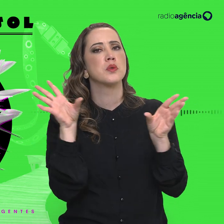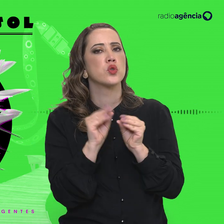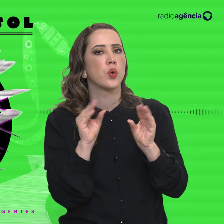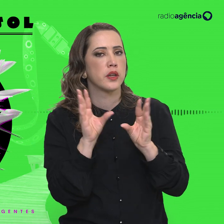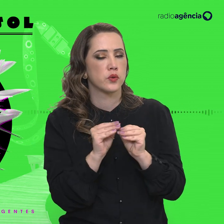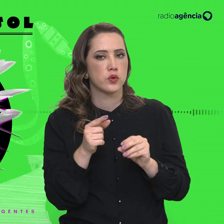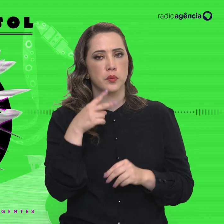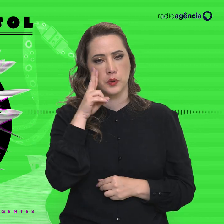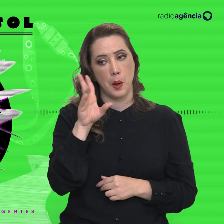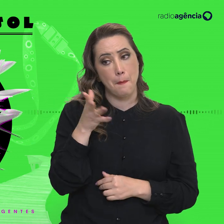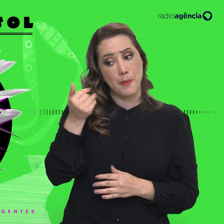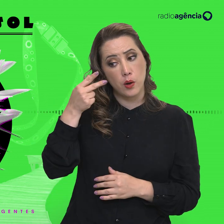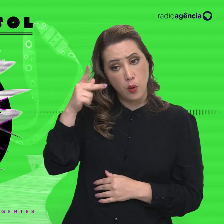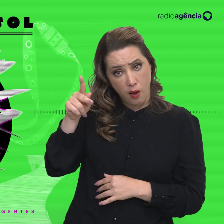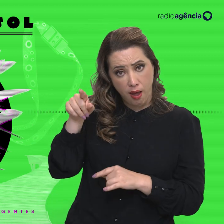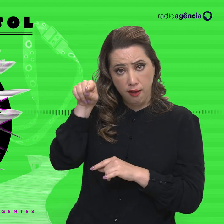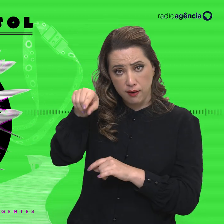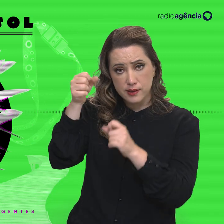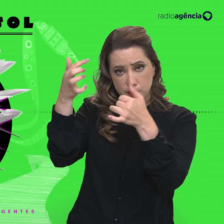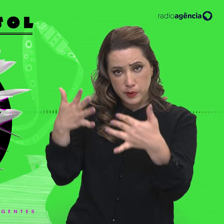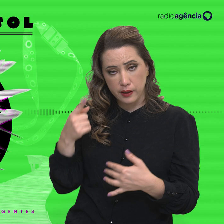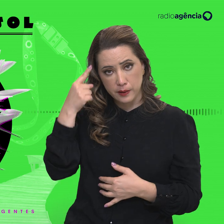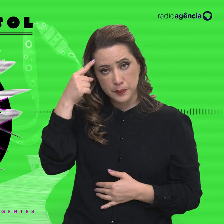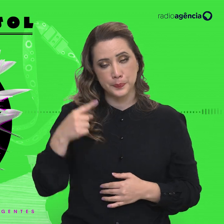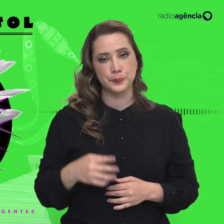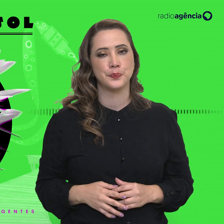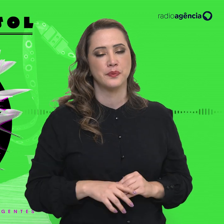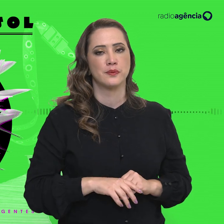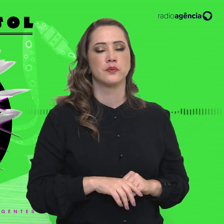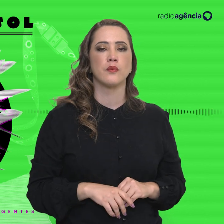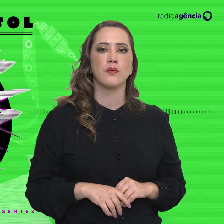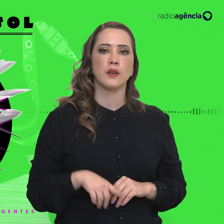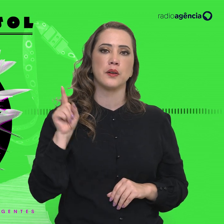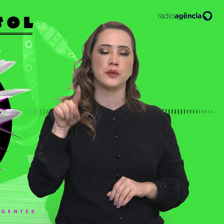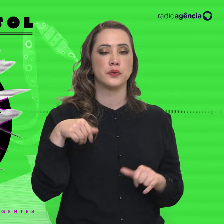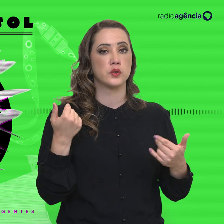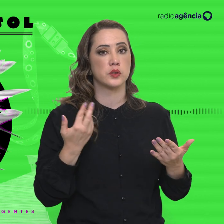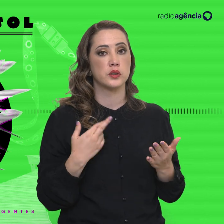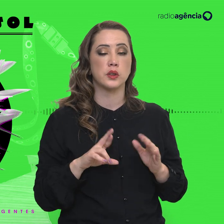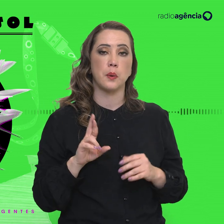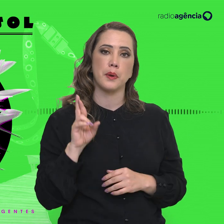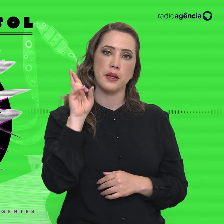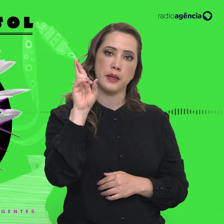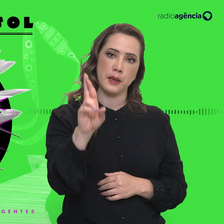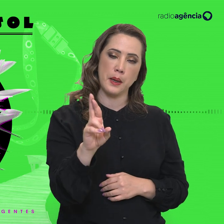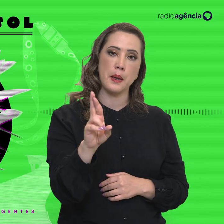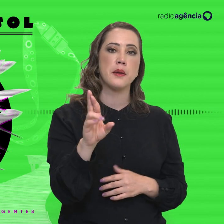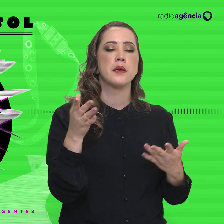É melhor ela mesmo explicar a ideia: [som de mensagem de whatsapp] 🎶. [voz com qualidade de áudio de rádio FM antigo] 🎶 [Caroline Ramos] Então, para representar a neurodivergência nessa temporada